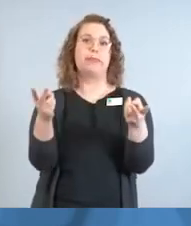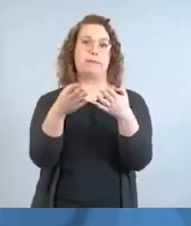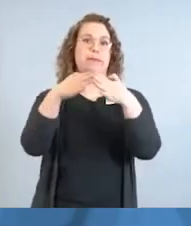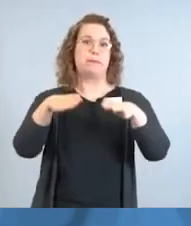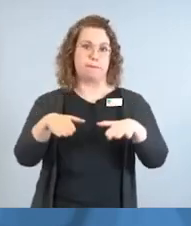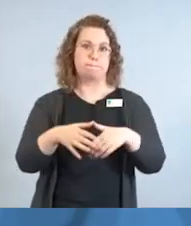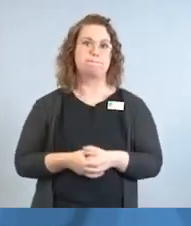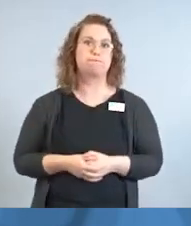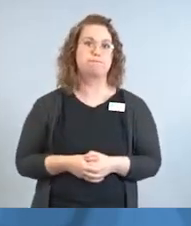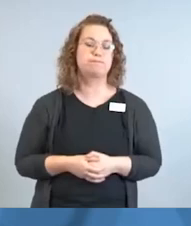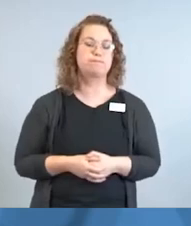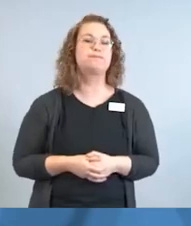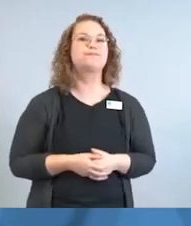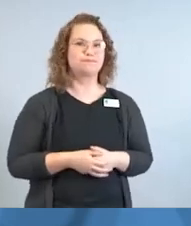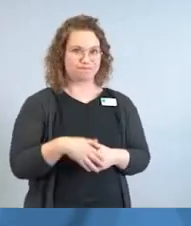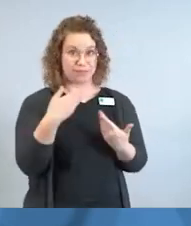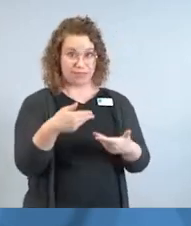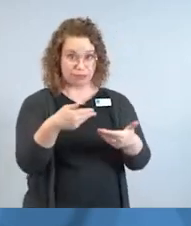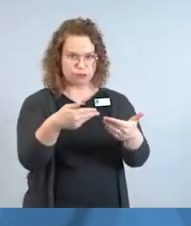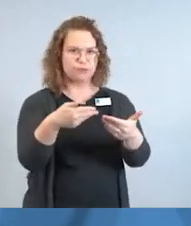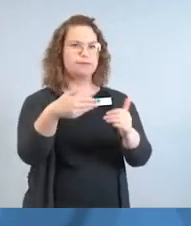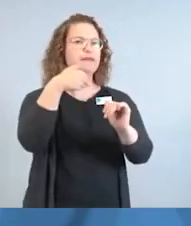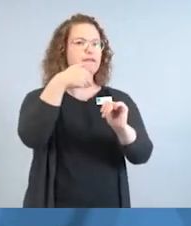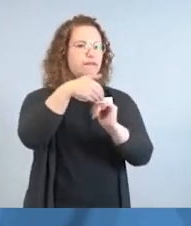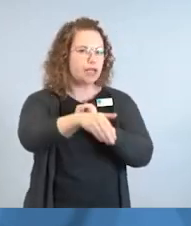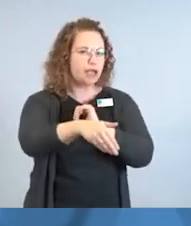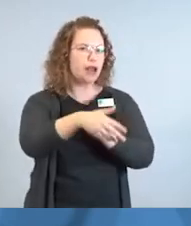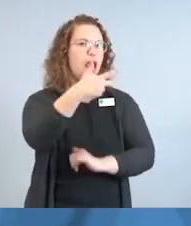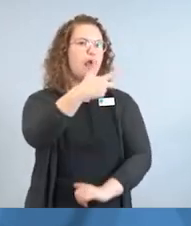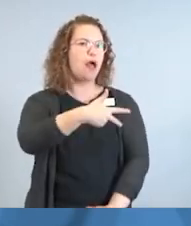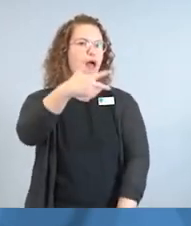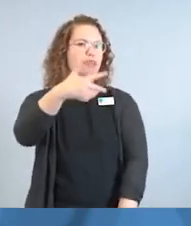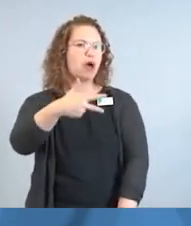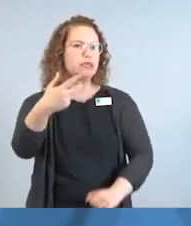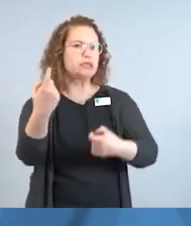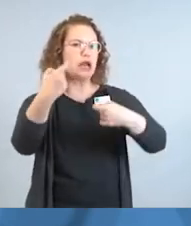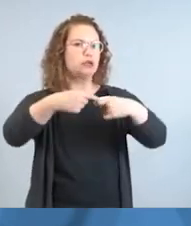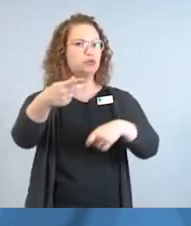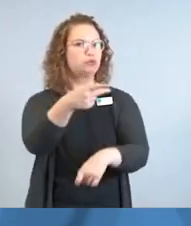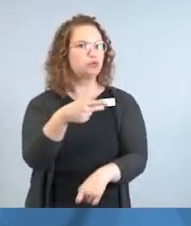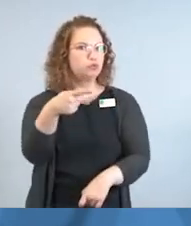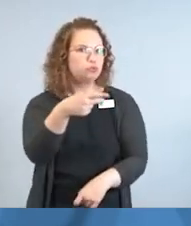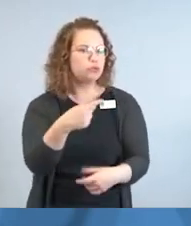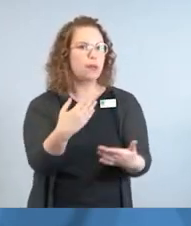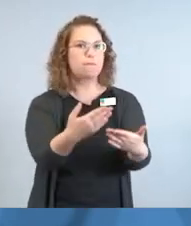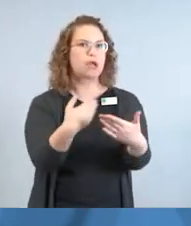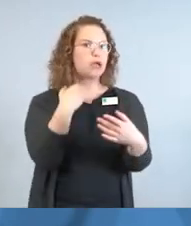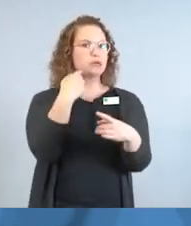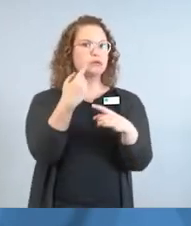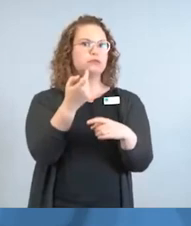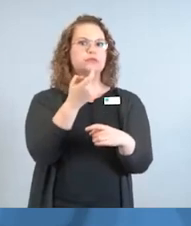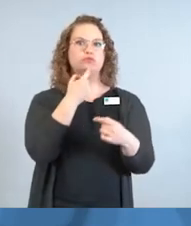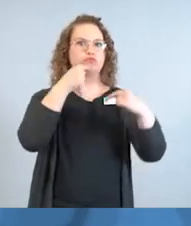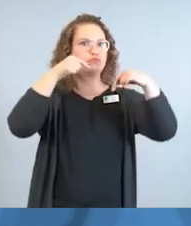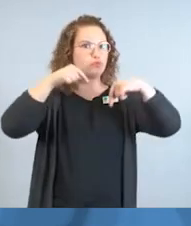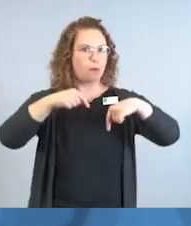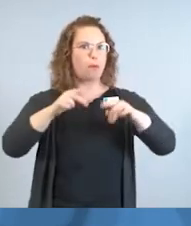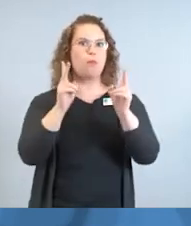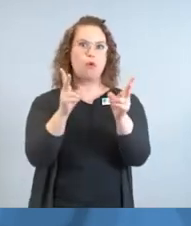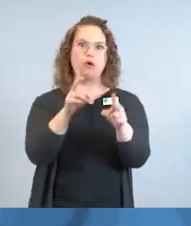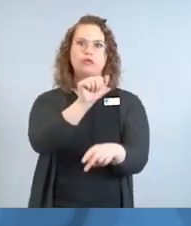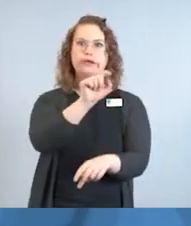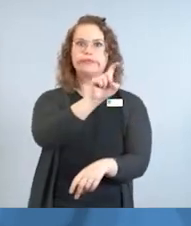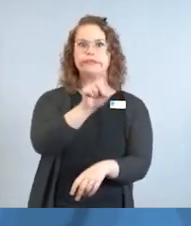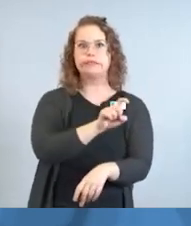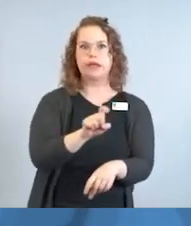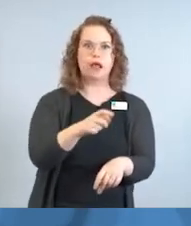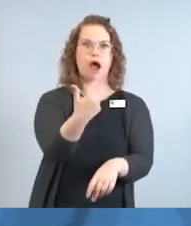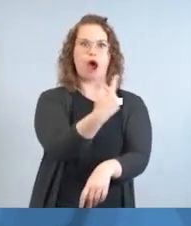Kiitoksia. Vielä Tanskaan liittyvä kysymys. Miksi Suomi ei lopeta kokonaan Astra Zenecan rokotteen antamista, kuten Tanska?